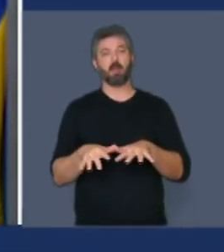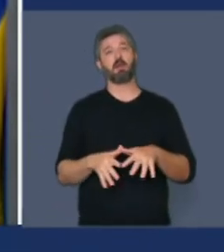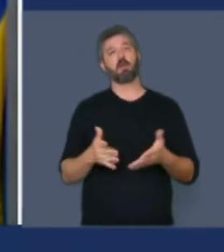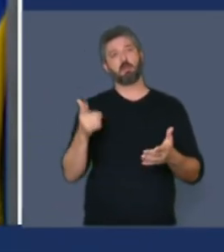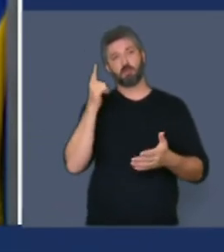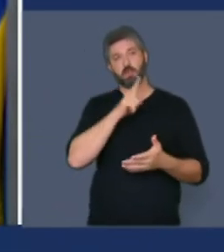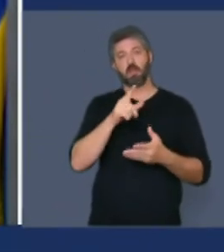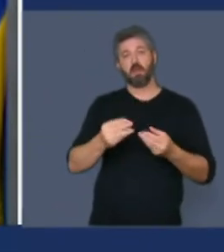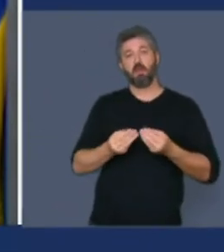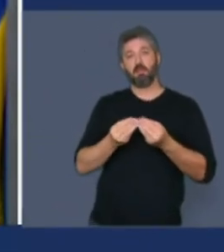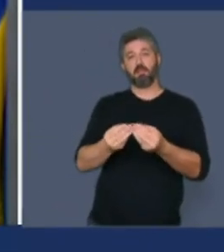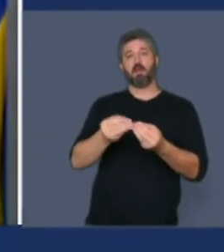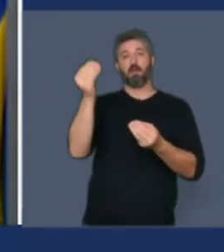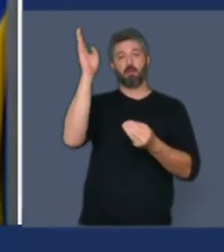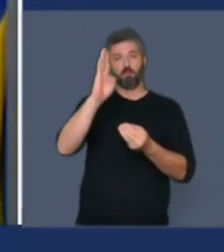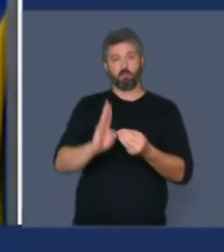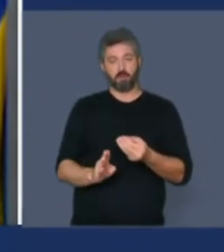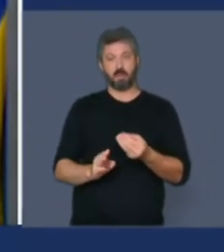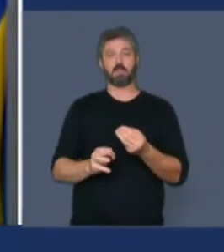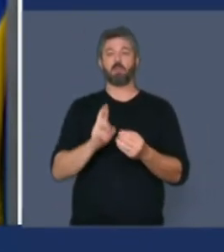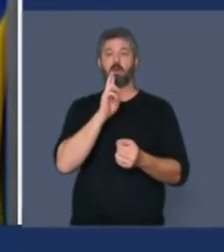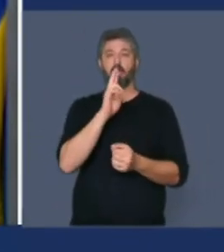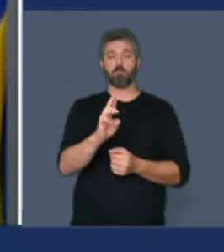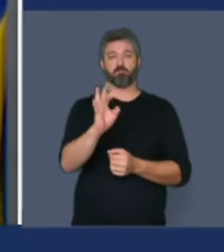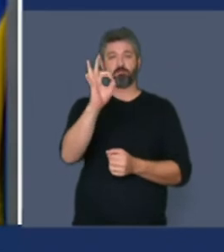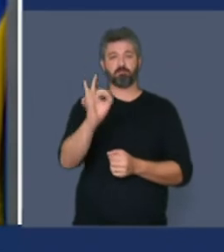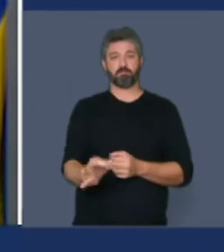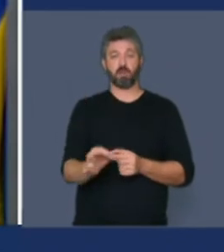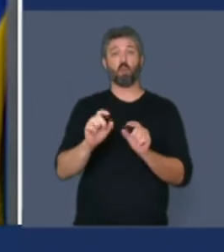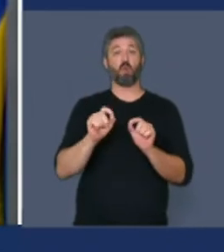BRASIL AS RESPOSTAS QUE A POPULAÇÃO. [SOA A CAMPAINHA]. SOLICITA NO COMBATE É CORRUPÇÃO E É